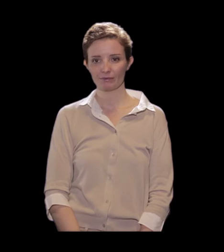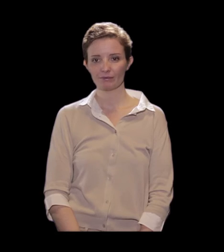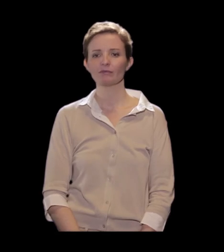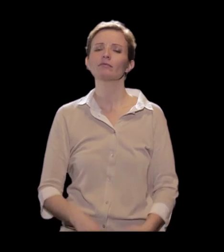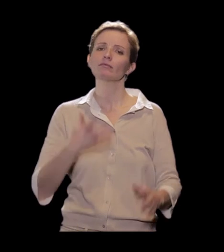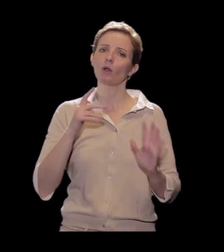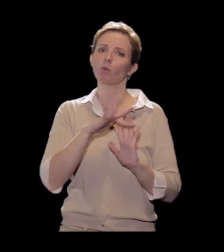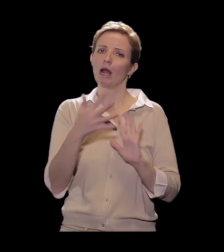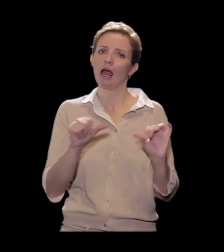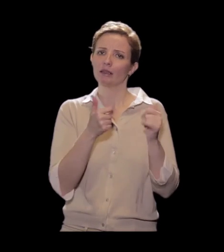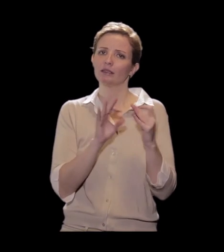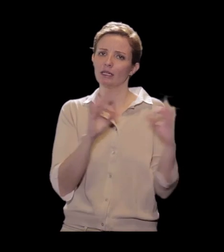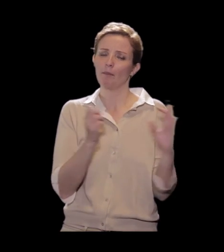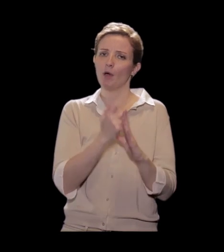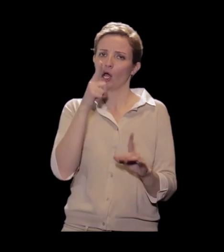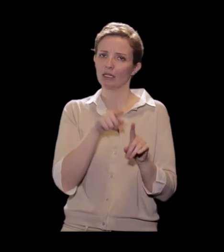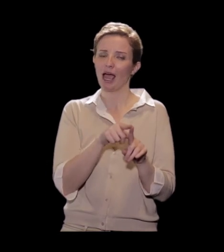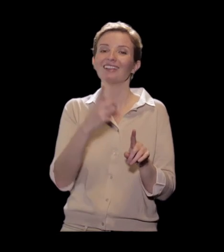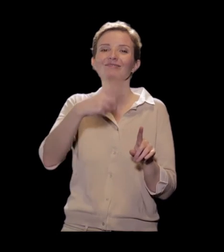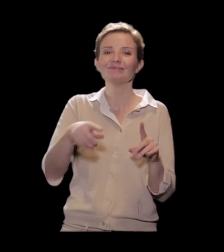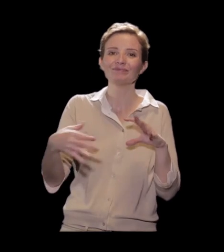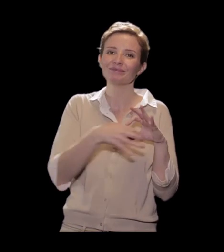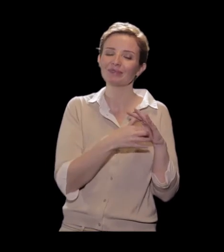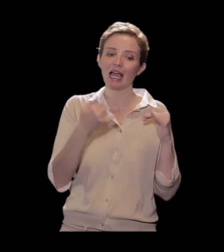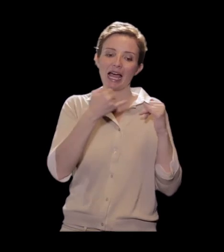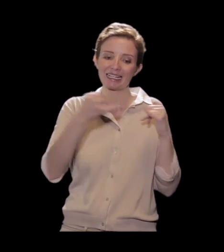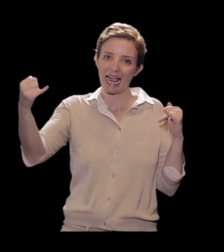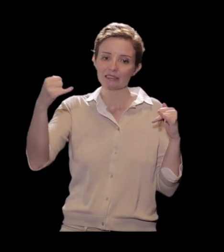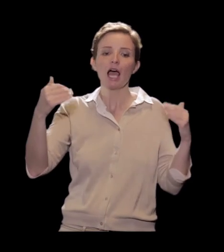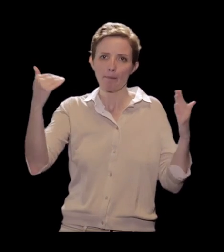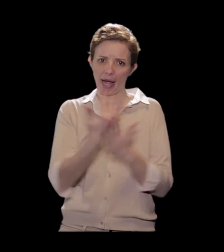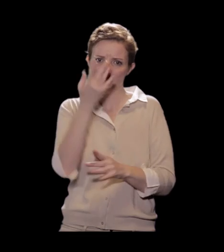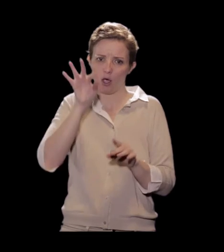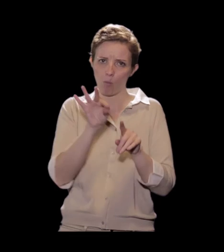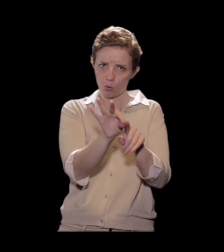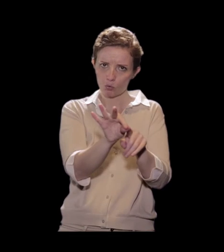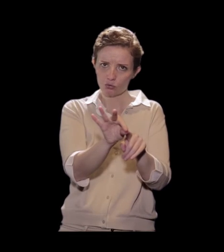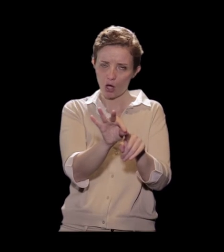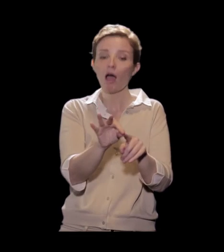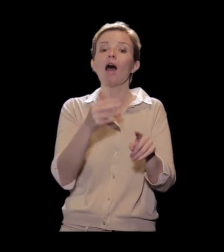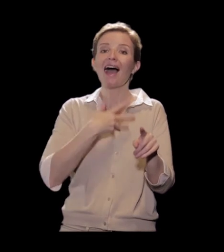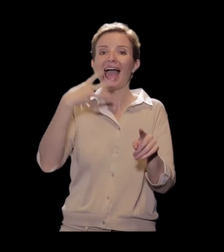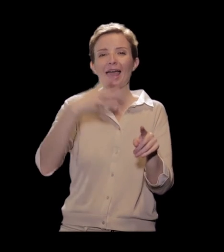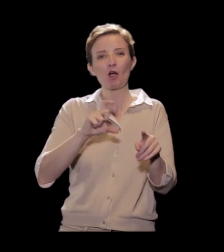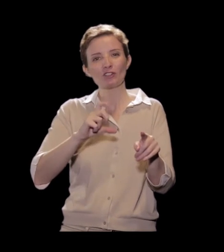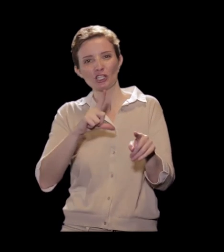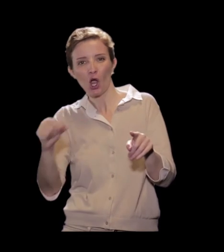Un'altra formula importante riguarda la retta che passa per un punto con coefficiente angolare noto.